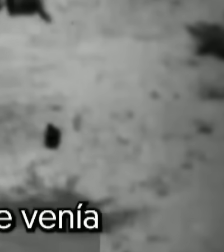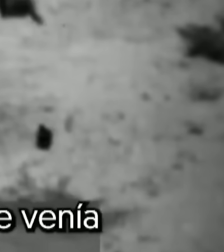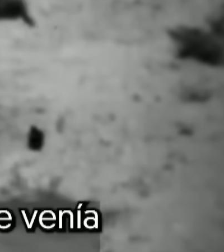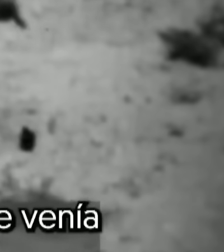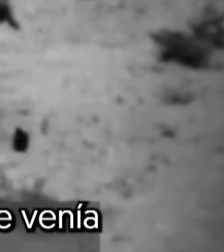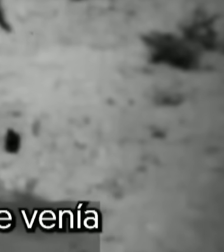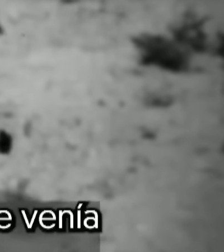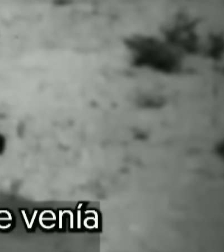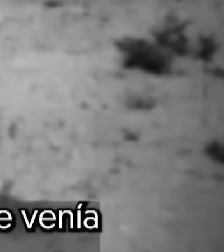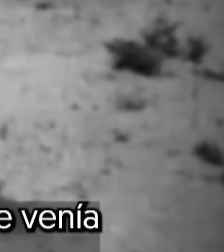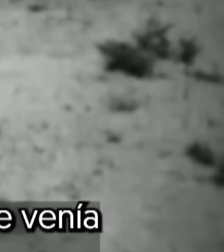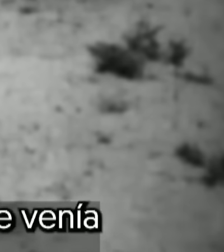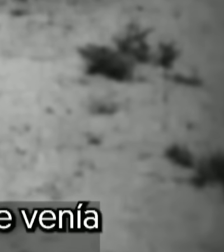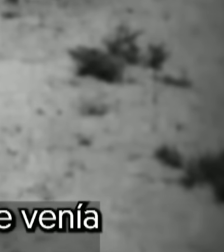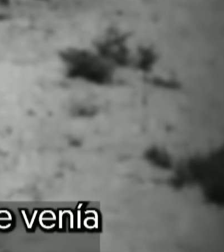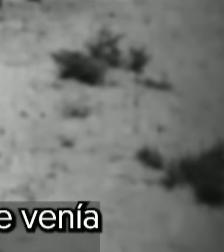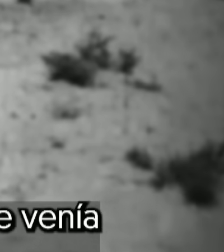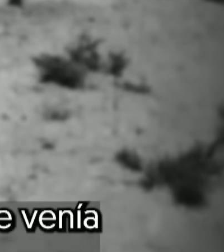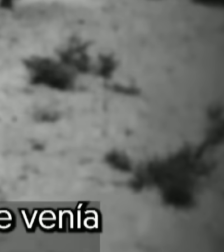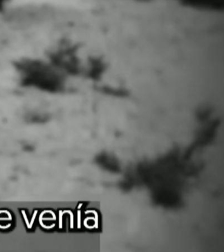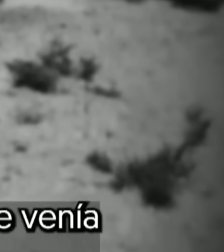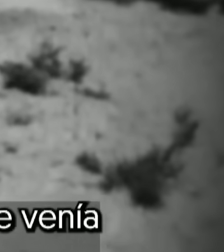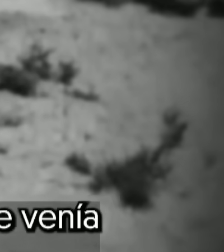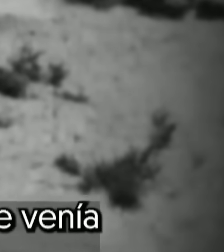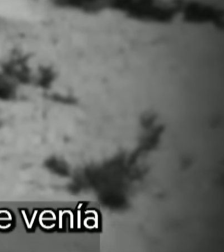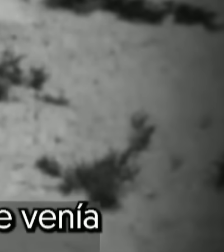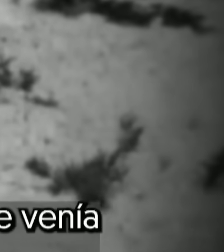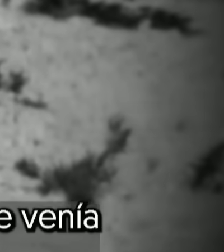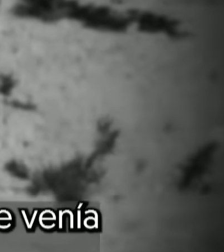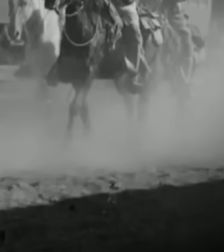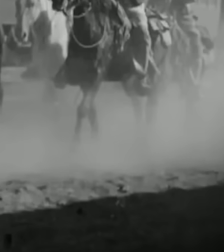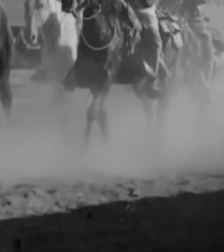allí aprendí a amarlo y reverenciarlo porque venía con su luminoso plan de San Luis con su